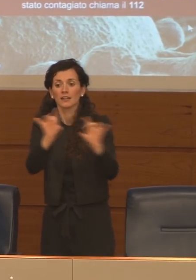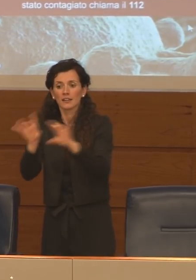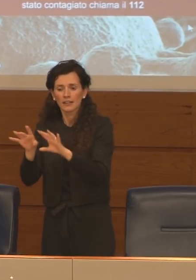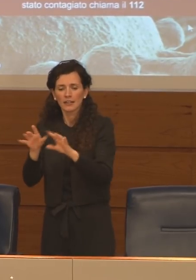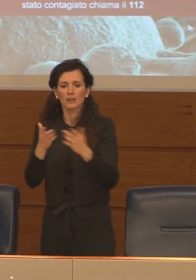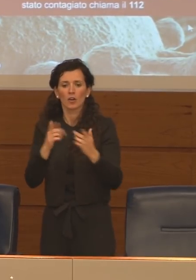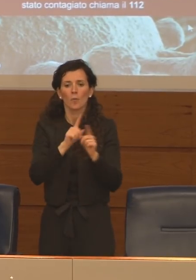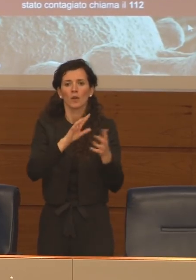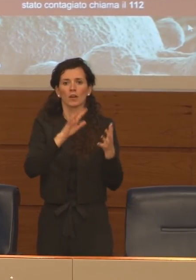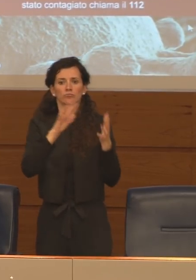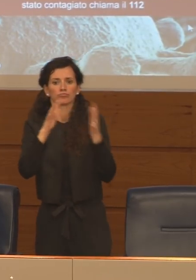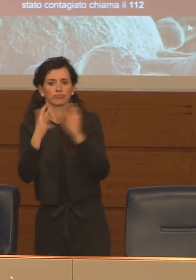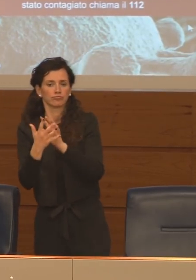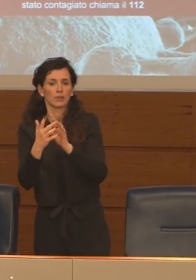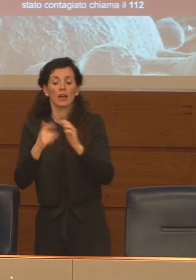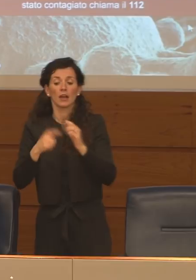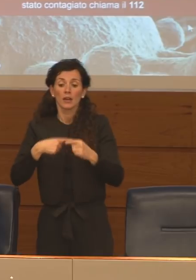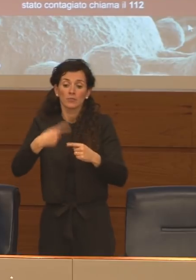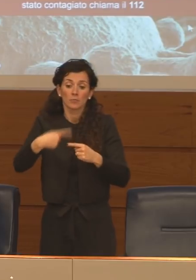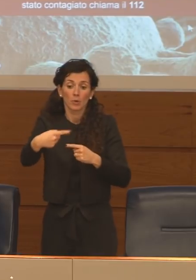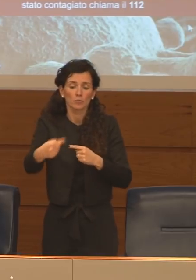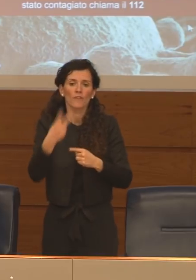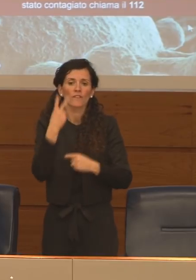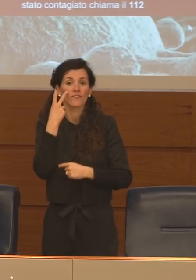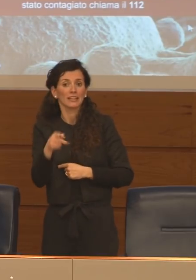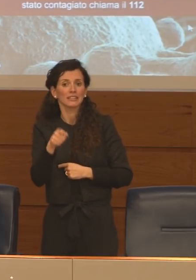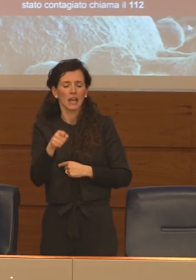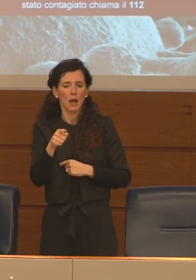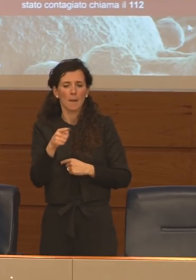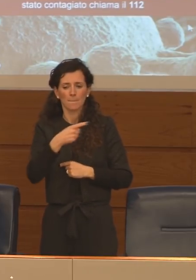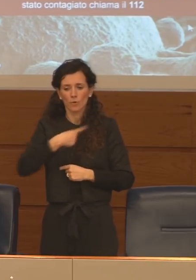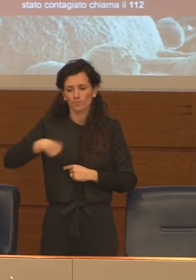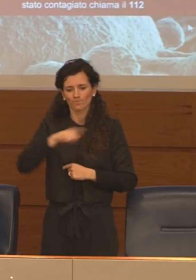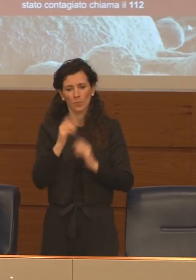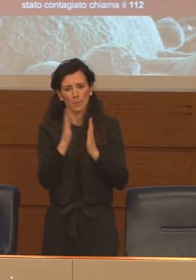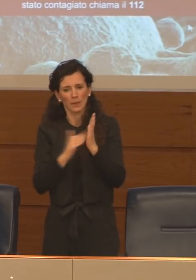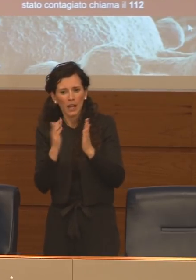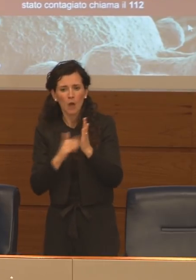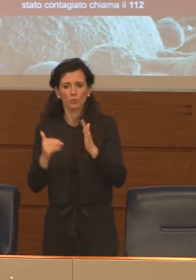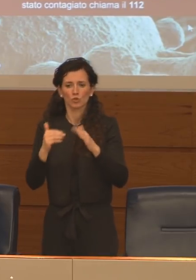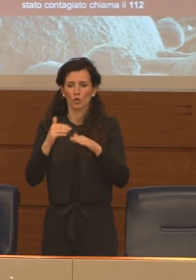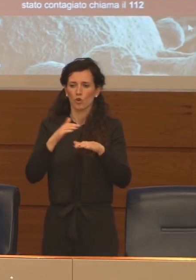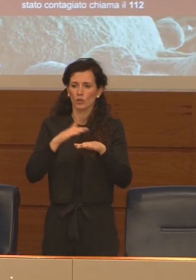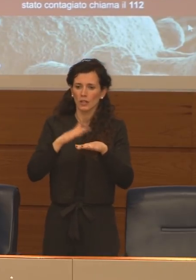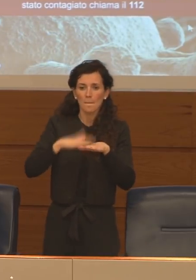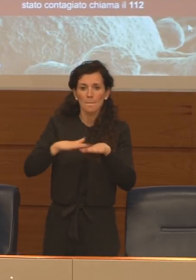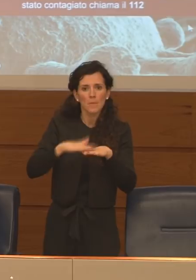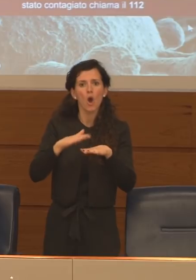l'impatto delle misure adottate. Il dato credo che va sottolineato, lo ha